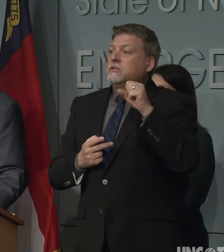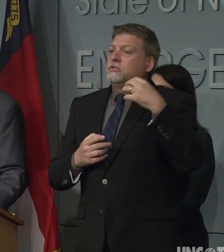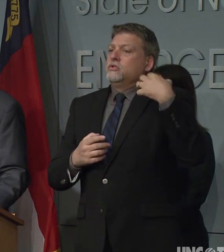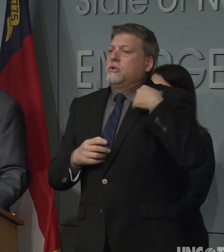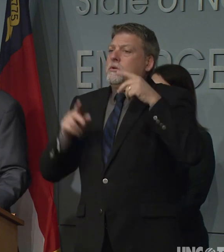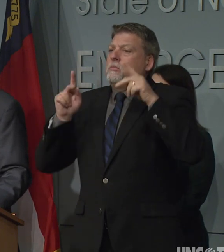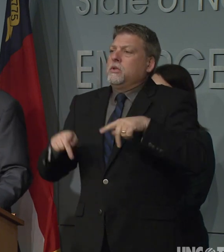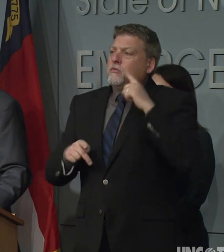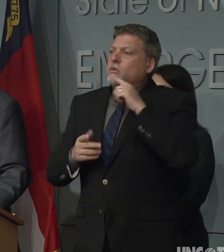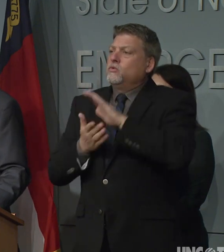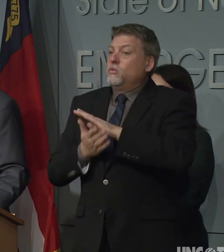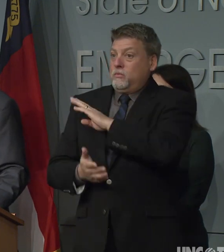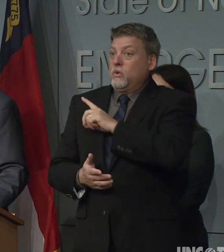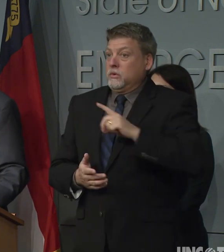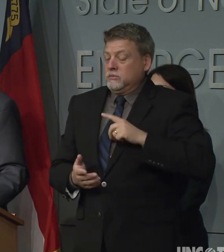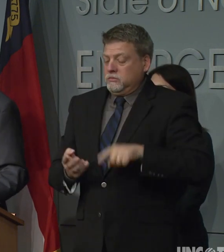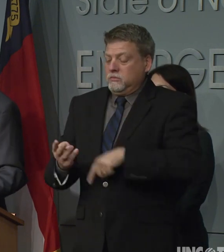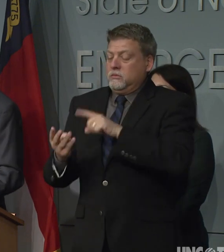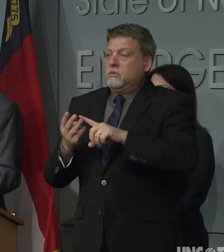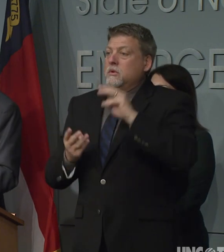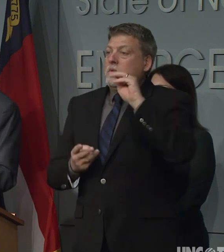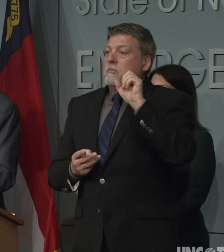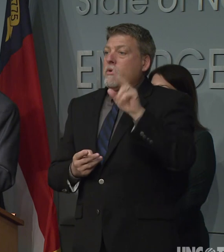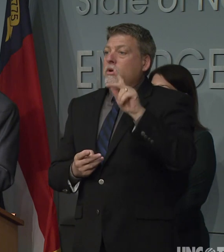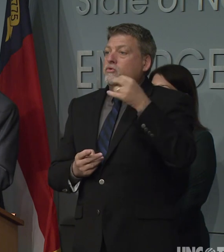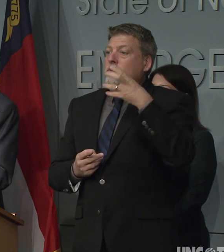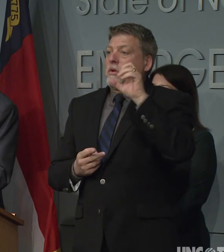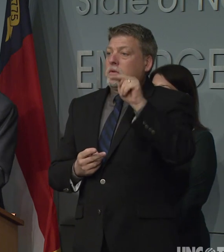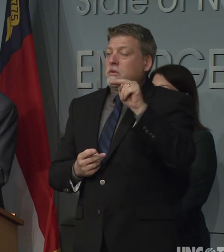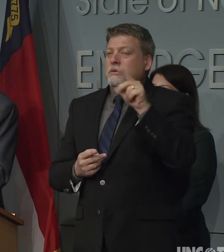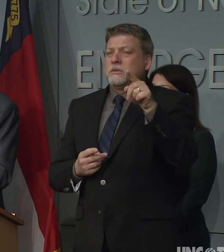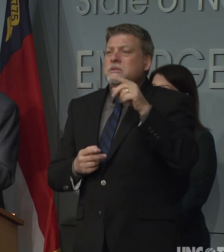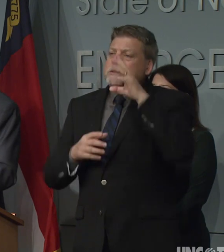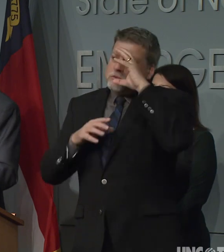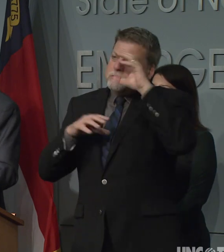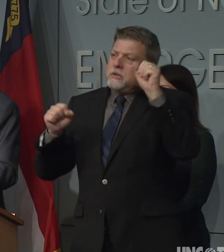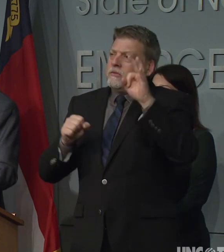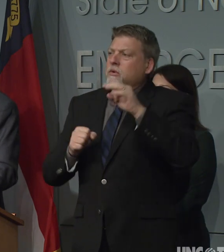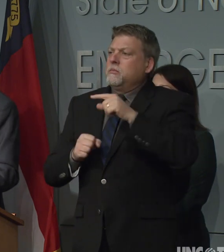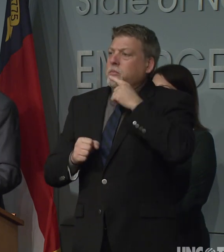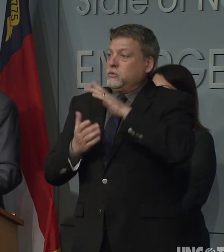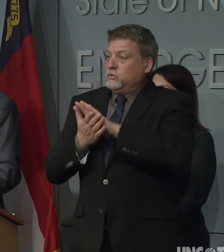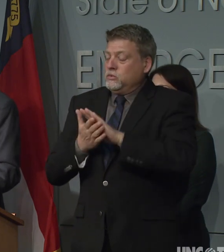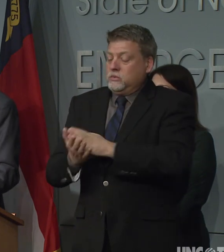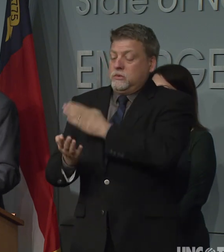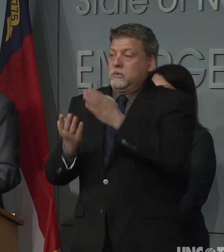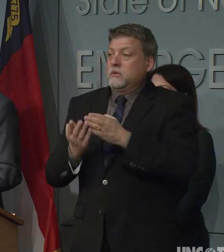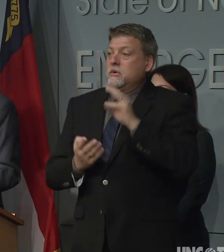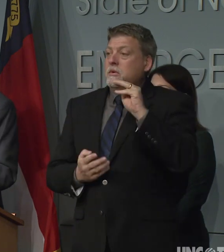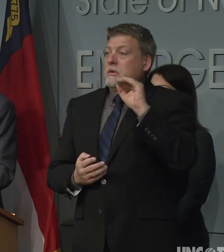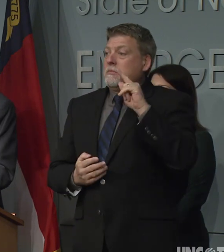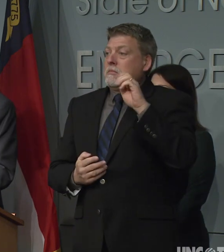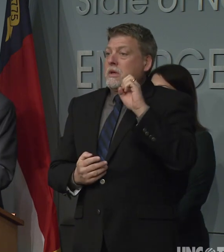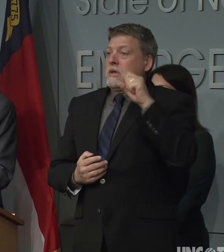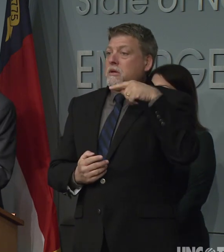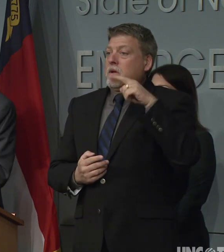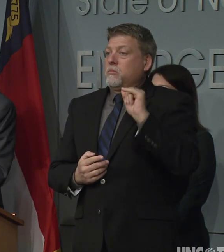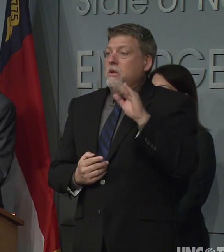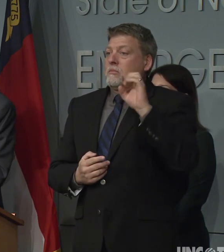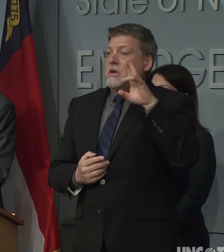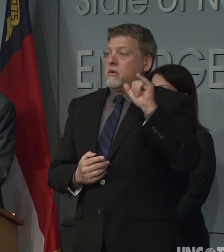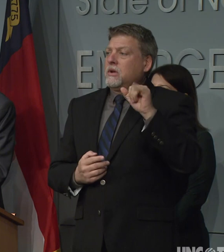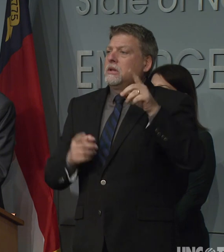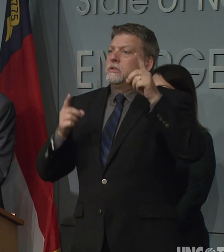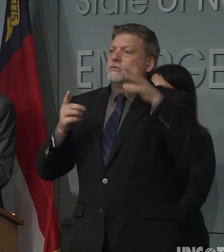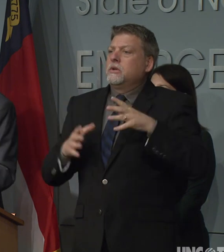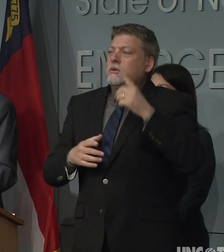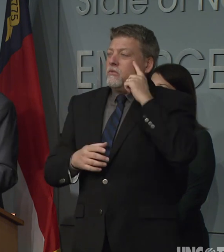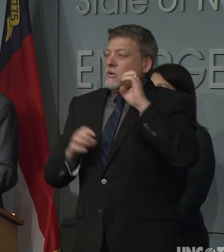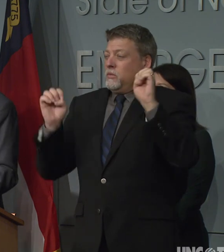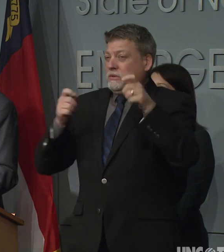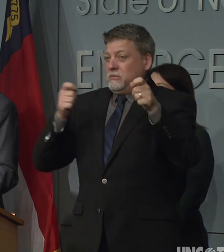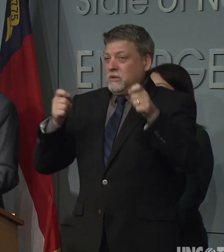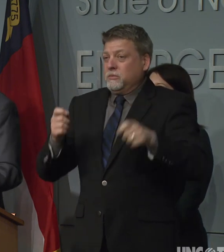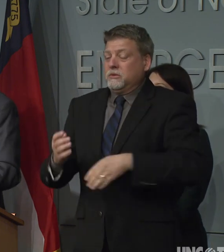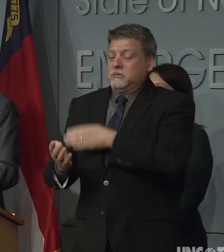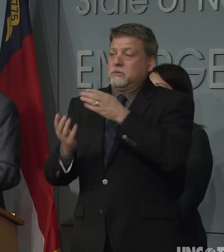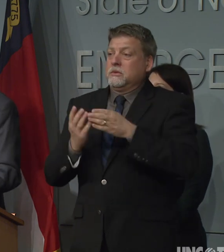pública marchan San y también nuestros dirección de gestión de emergencia. Max y Emme y también el de Seguridad Pública